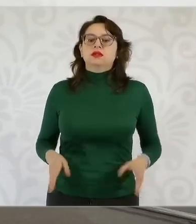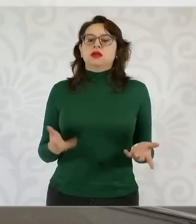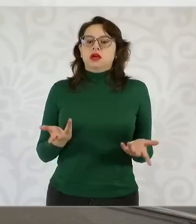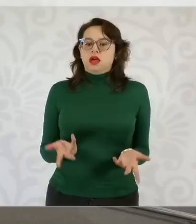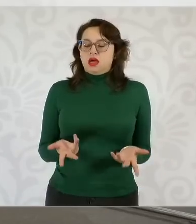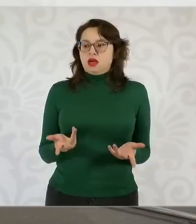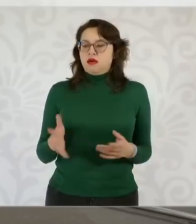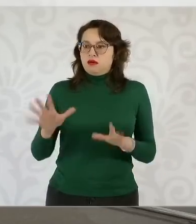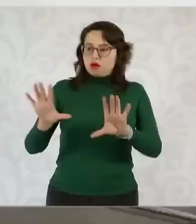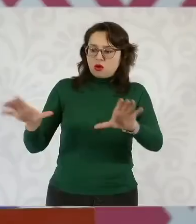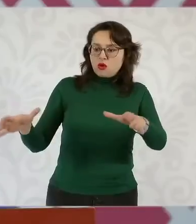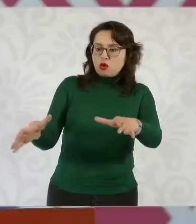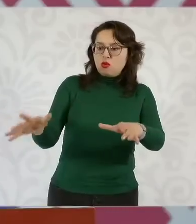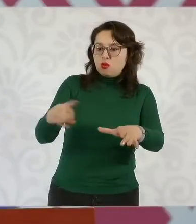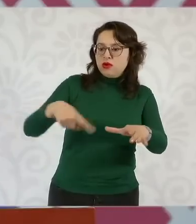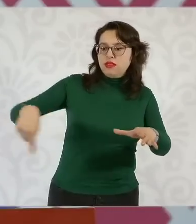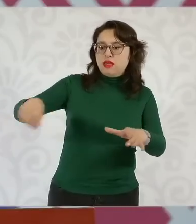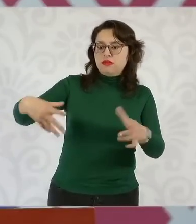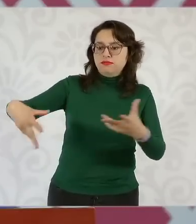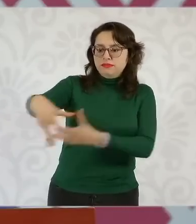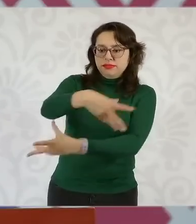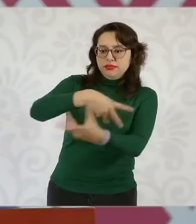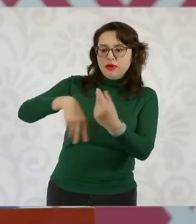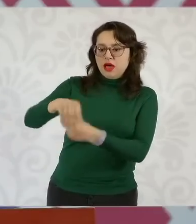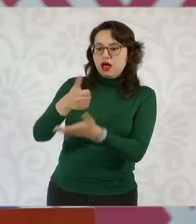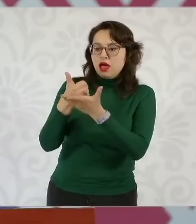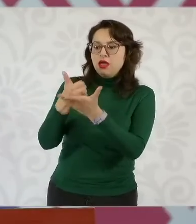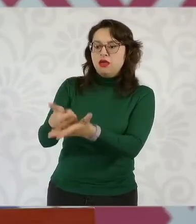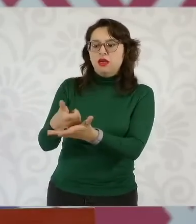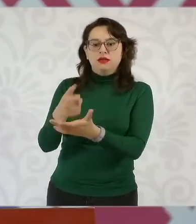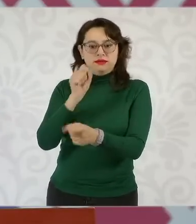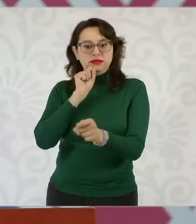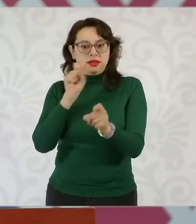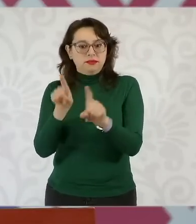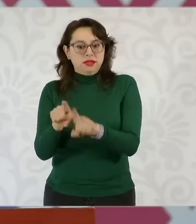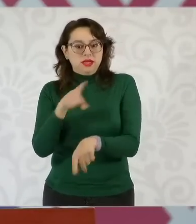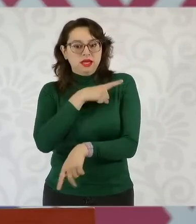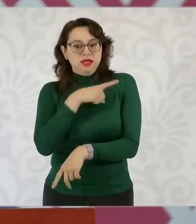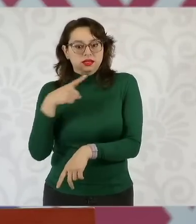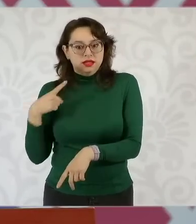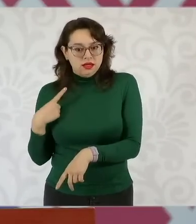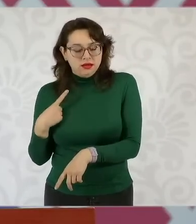sino también es social Contamos con uno de los programas de voluntariado más grandes